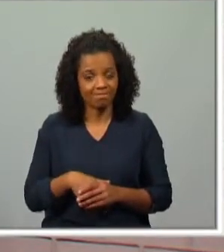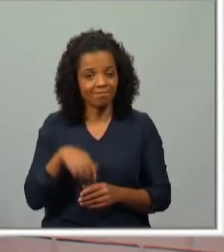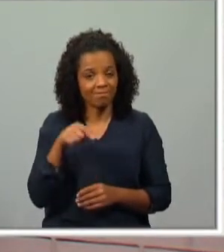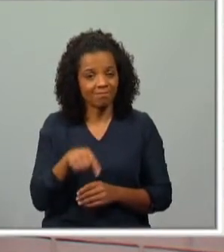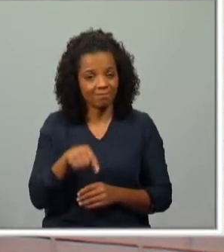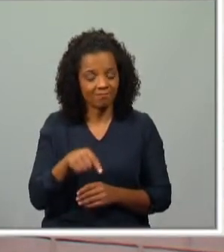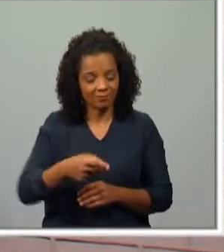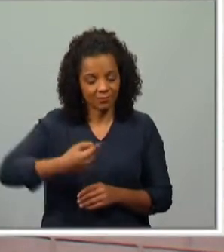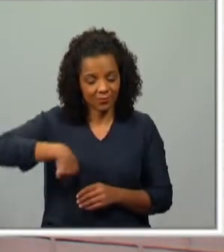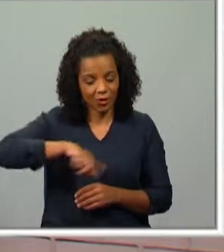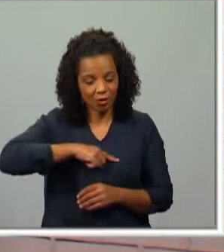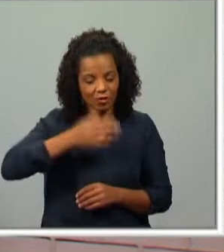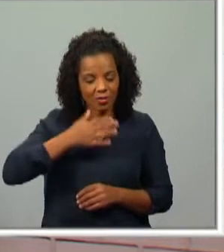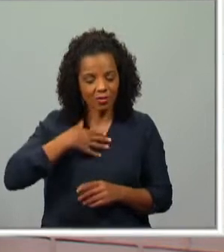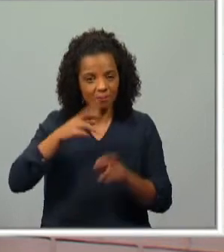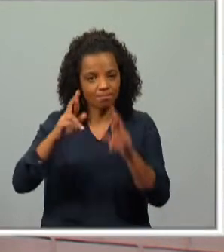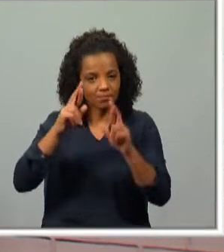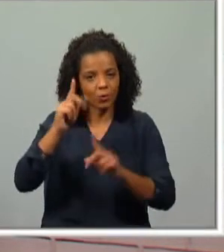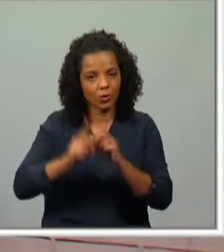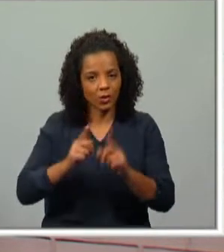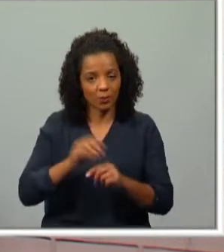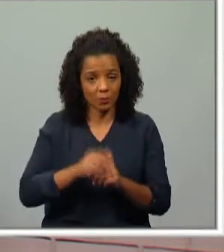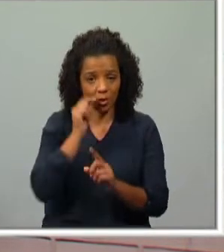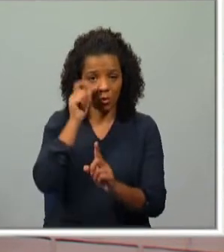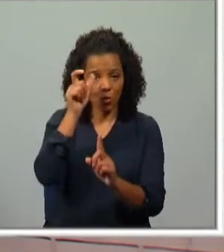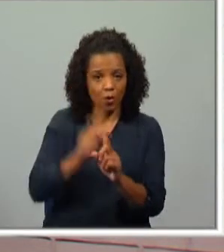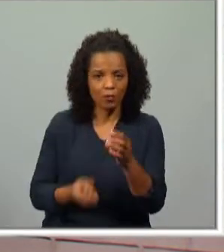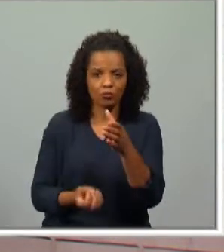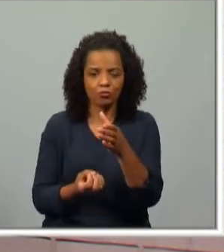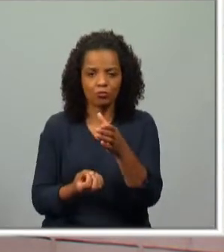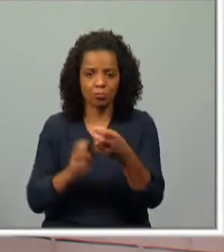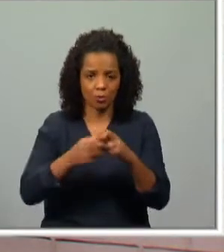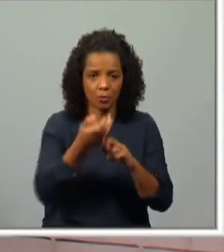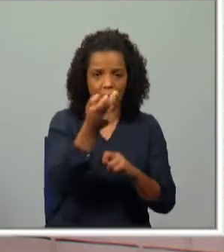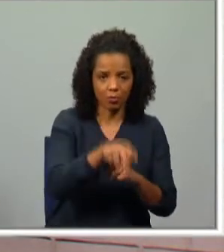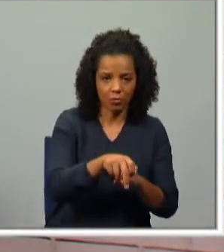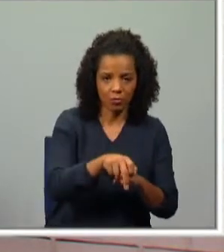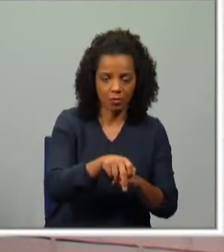todos os motivos para ter esperança o homem cria o problema mas também pode 一切希望的理由人製造了問題，但也可以